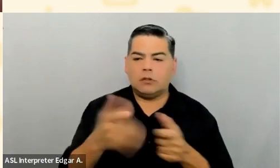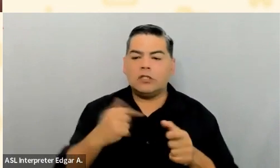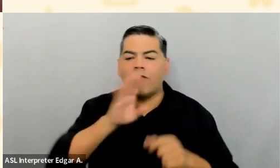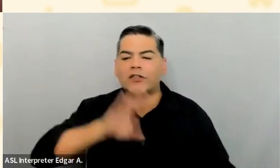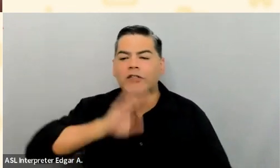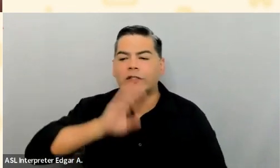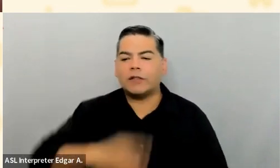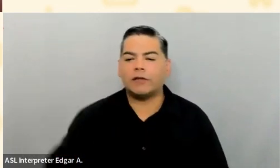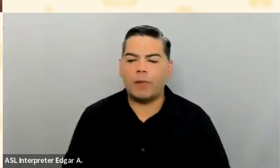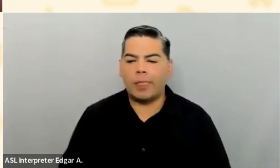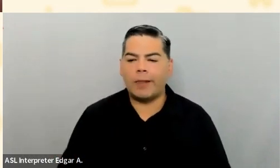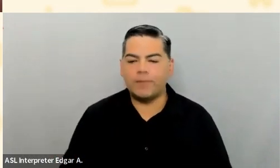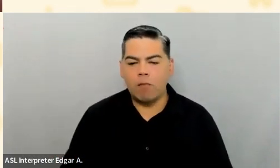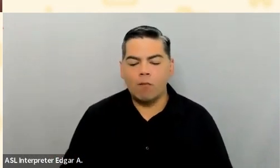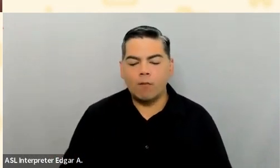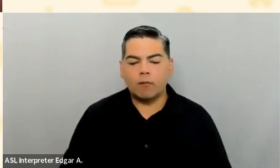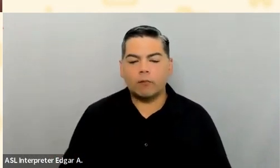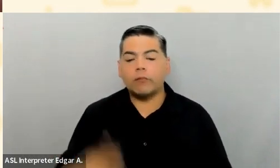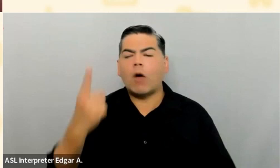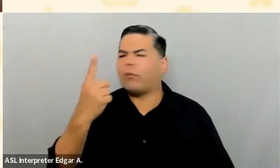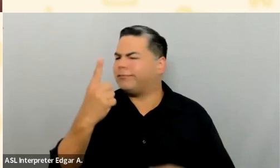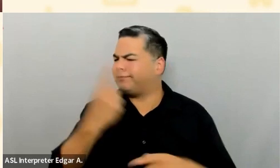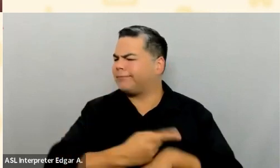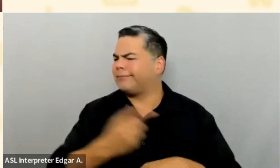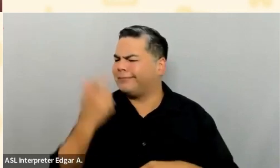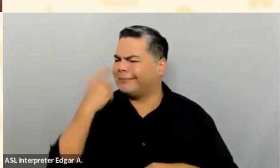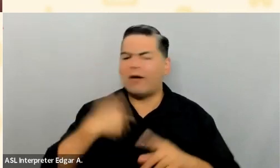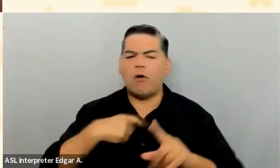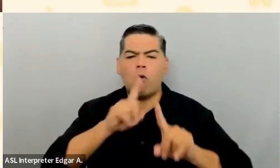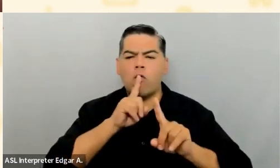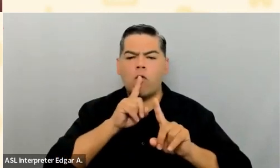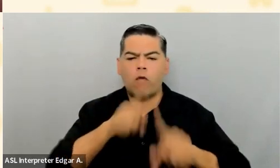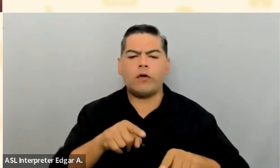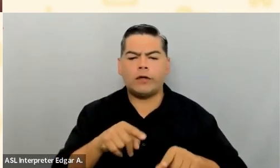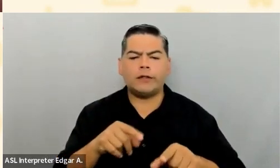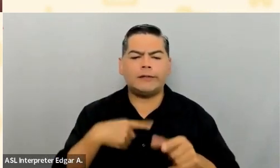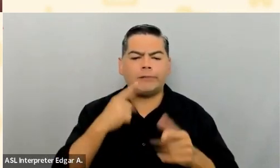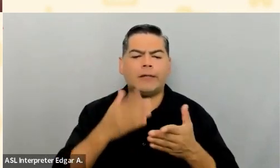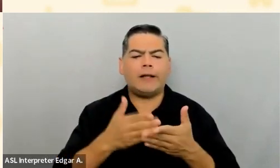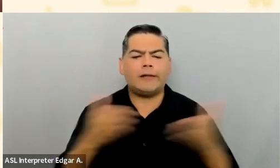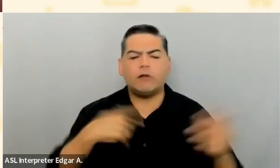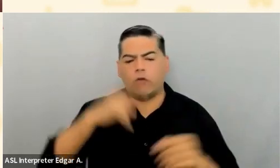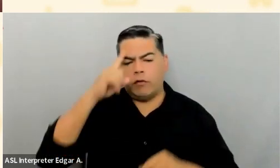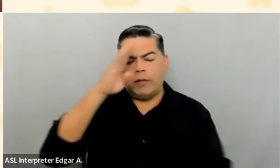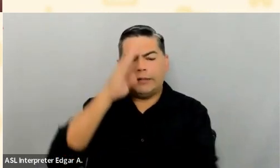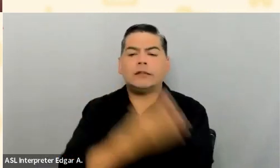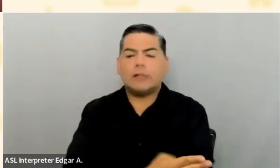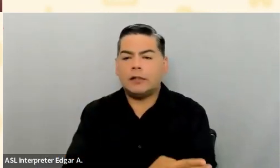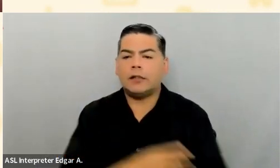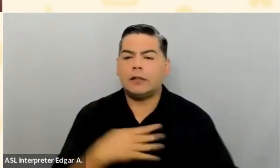Estaba ordenando unas cosas para mi hijo que tiene autismo, unos juguetes con luces